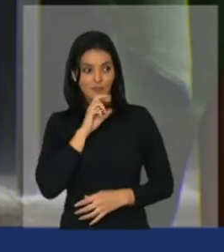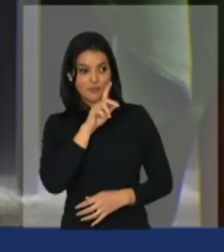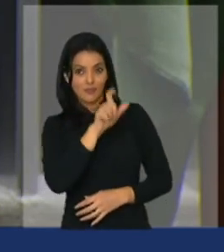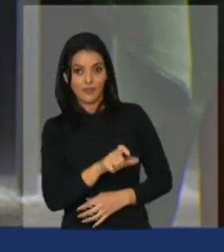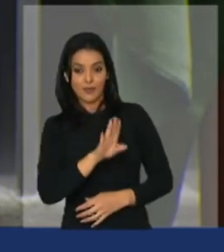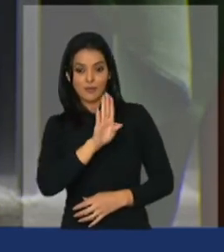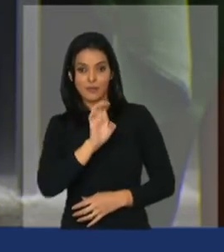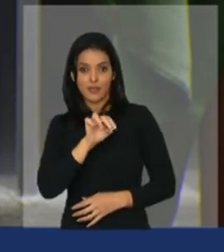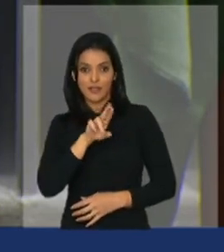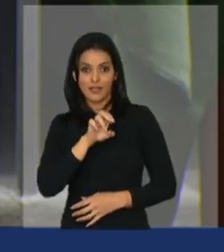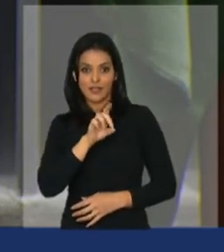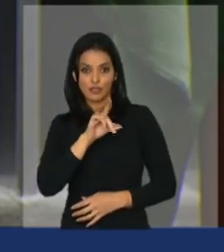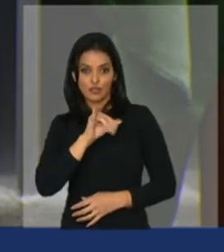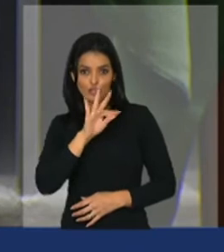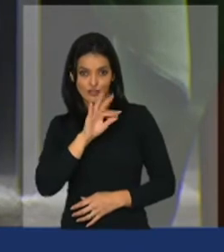AQUI NO PLENÁRIO, E TODOS QUE NOS ACOMPANHAM PELO SISTEMA